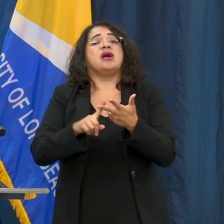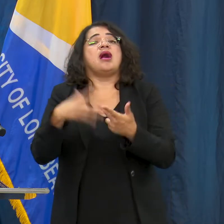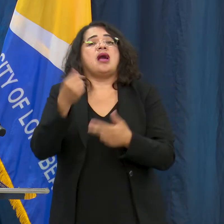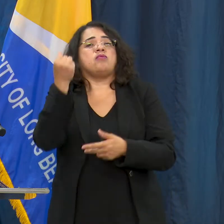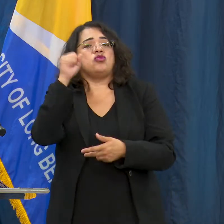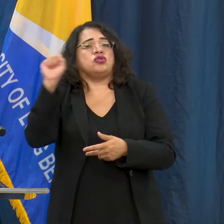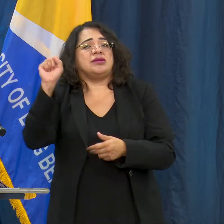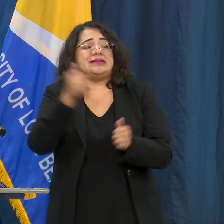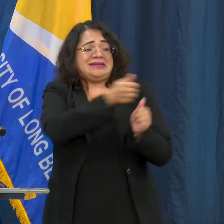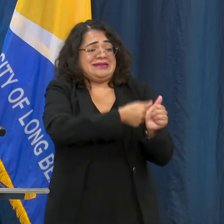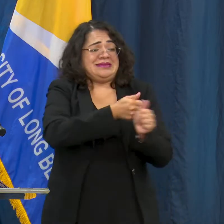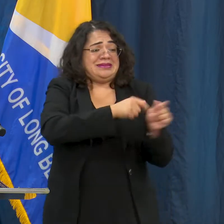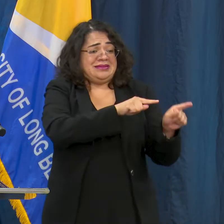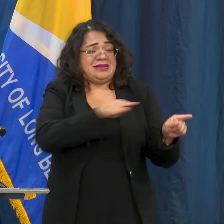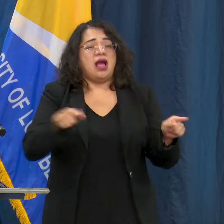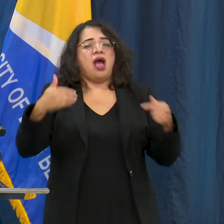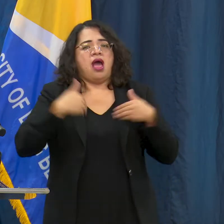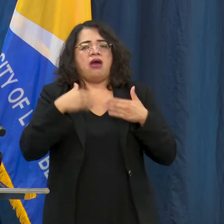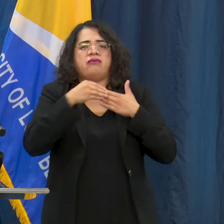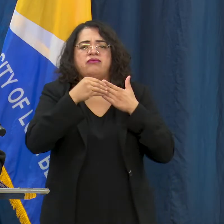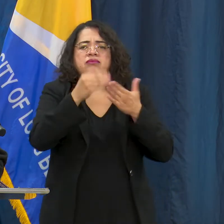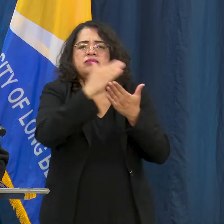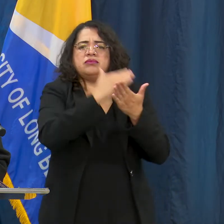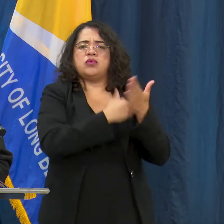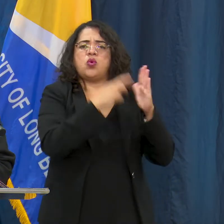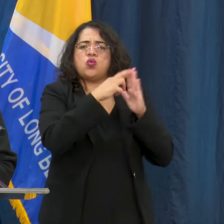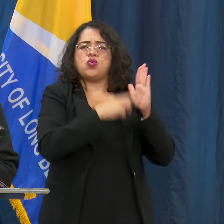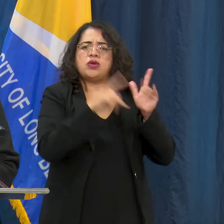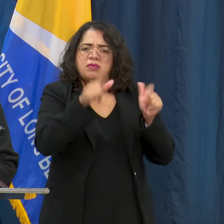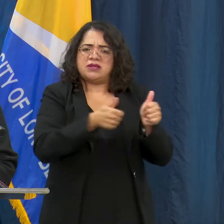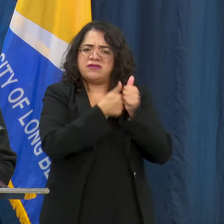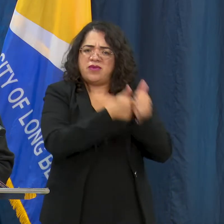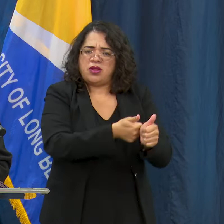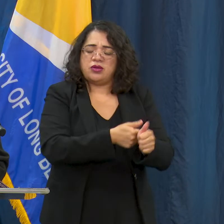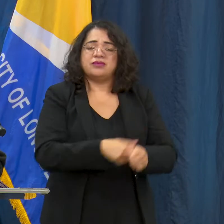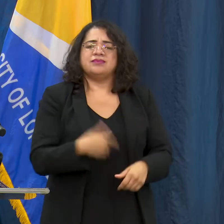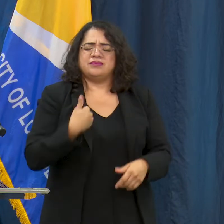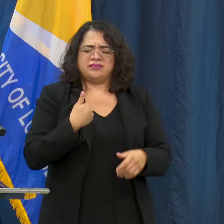unsteady saben quién hace pocas semanas des demos UN report aji principio del